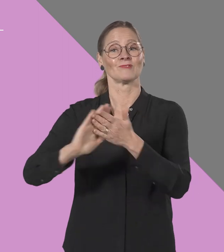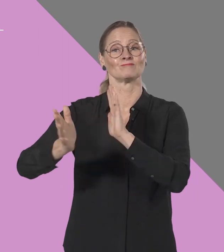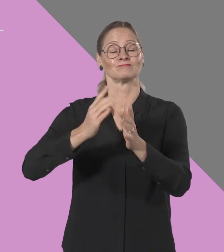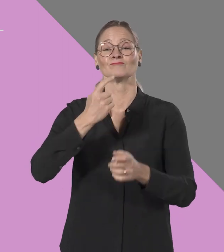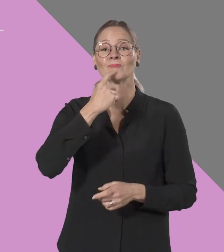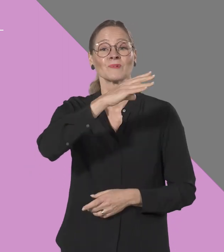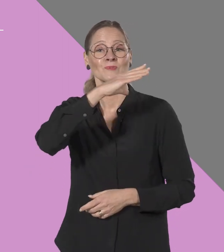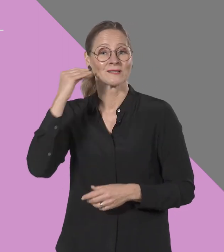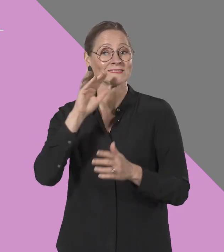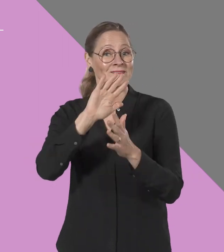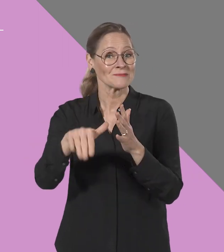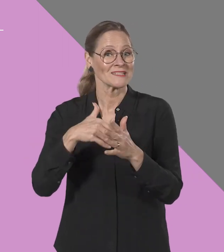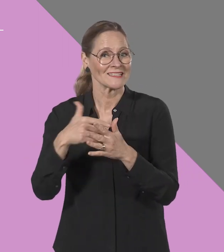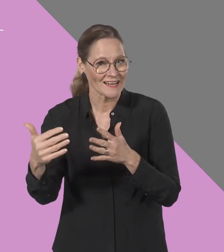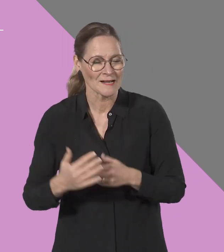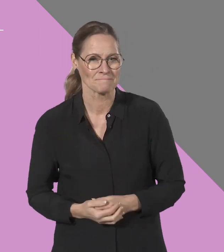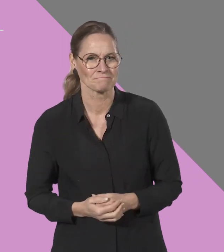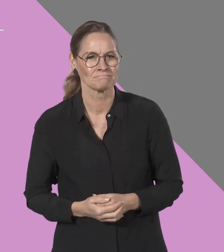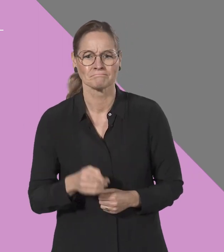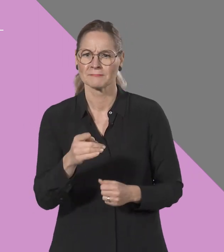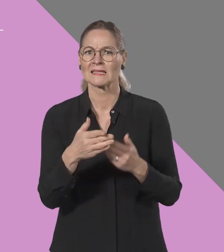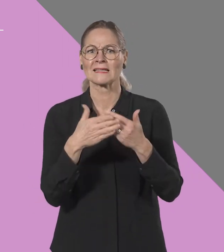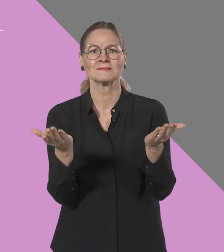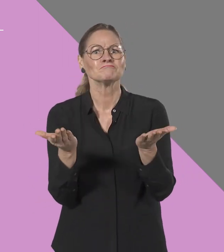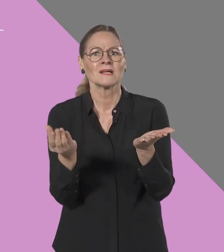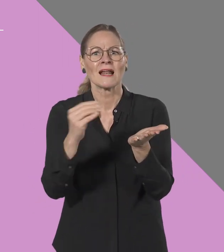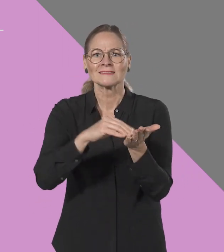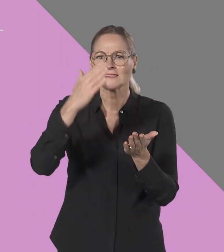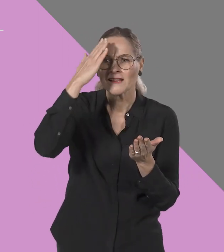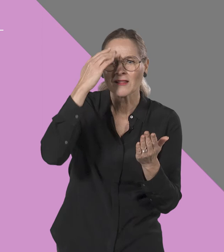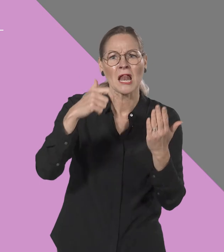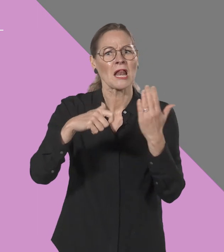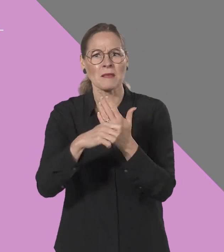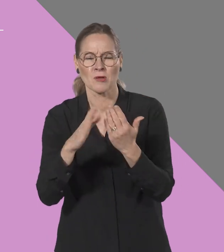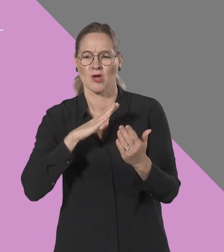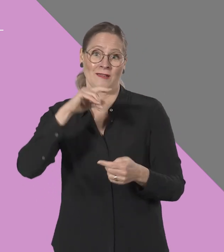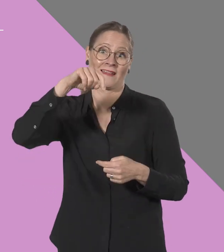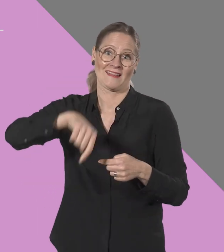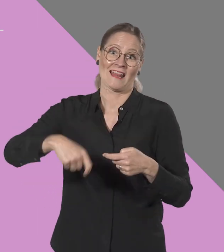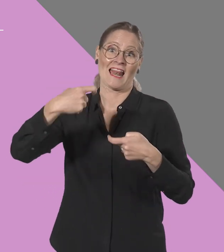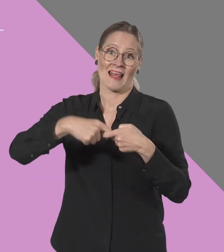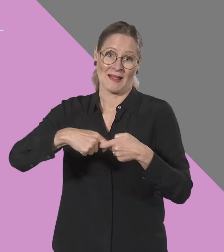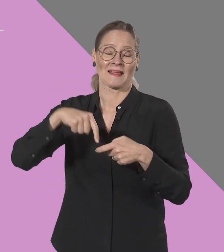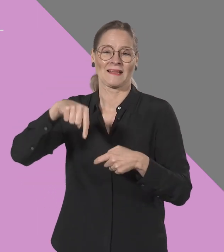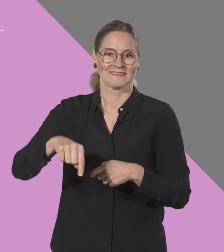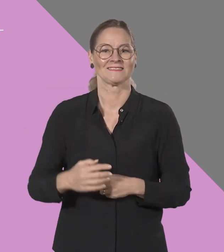suomenruotsalaiselle viittomakielelle. Lisätietoja esityksestä ja lipuista löydät oheisen linkin kautta.